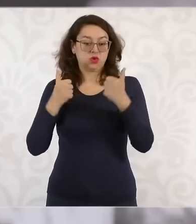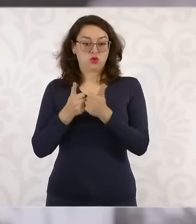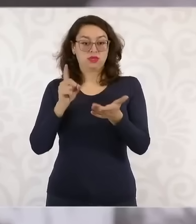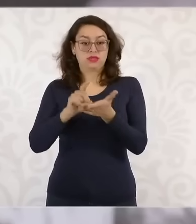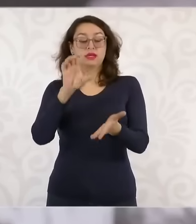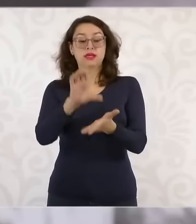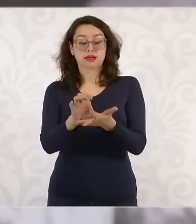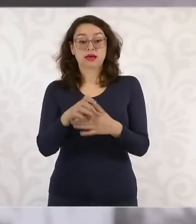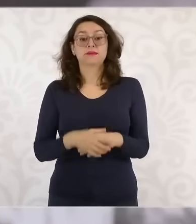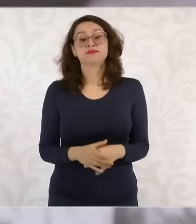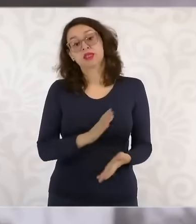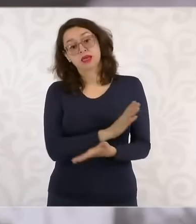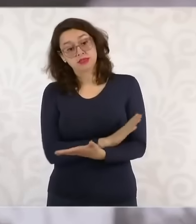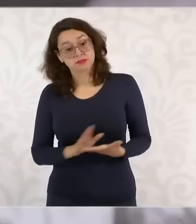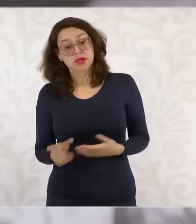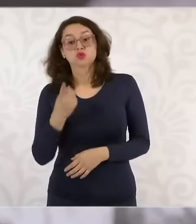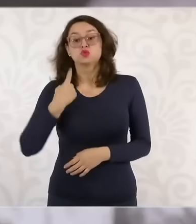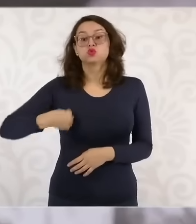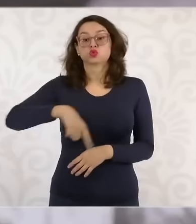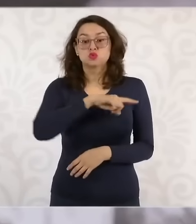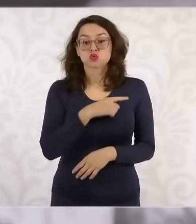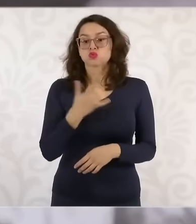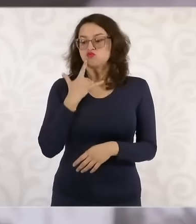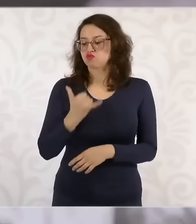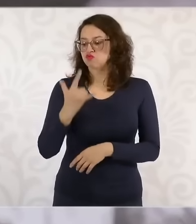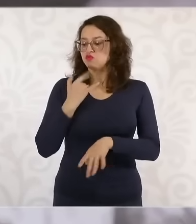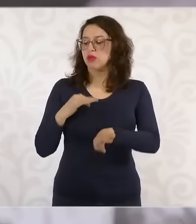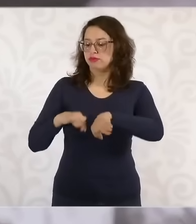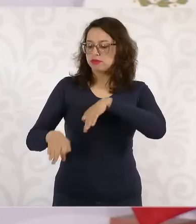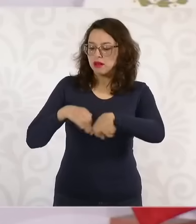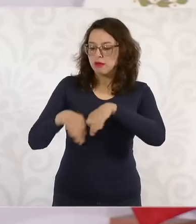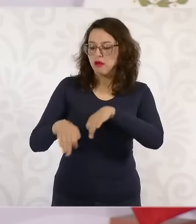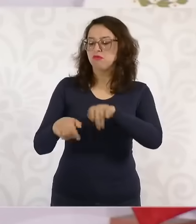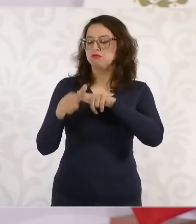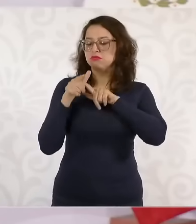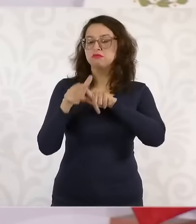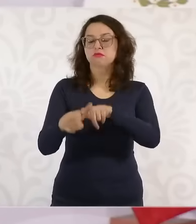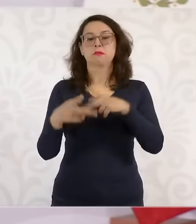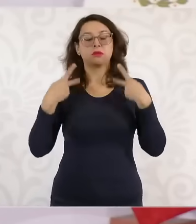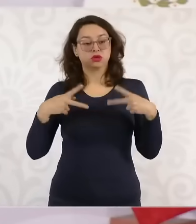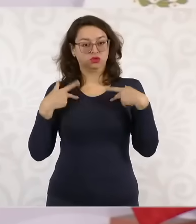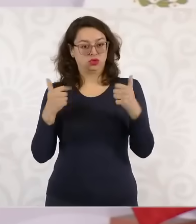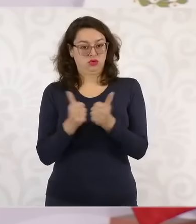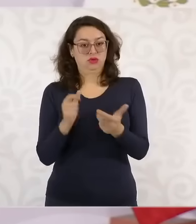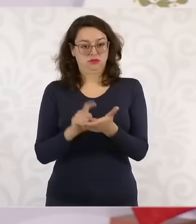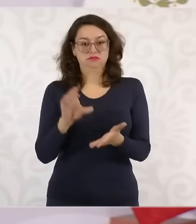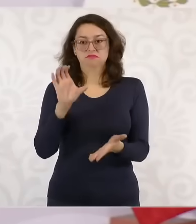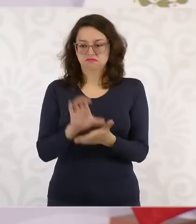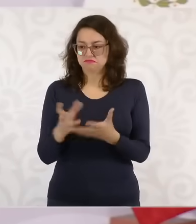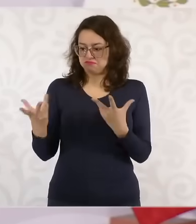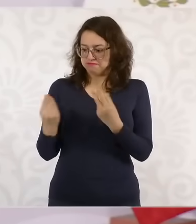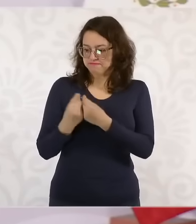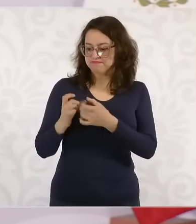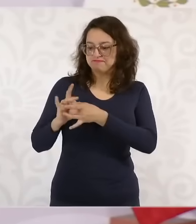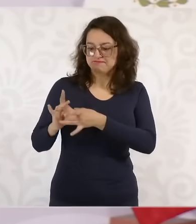permitan eh coayubar con el bienestar estar de las personas con discapacidad. En próximos días vamos